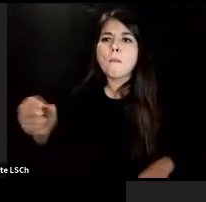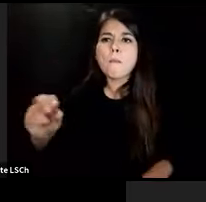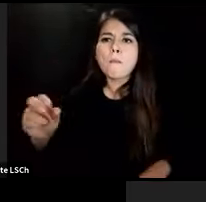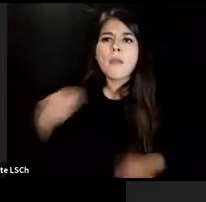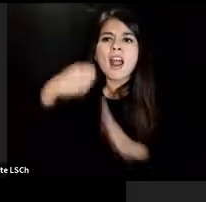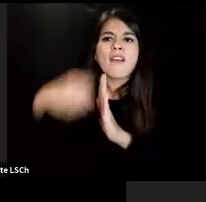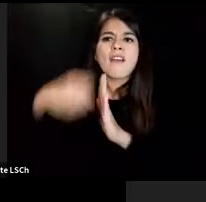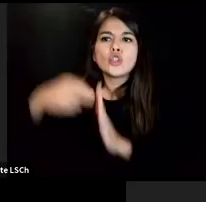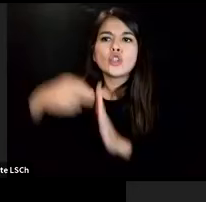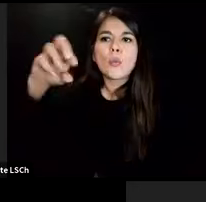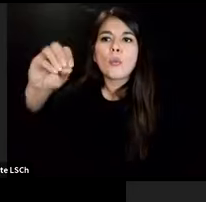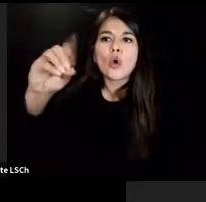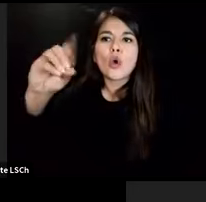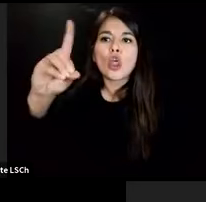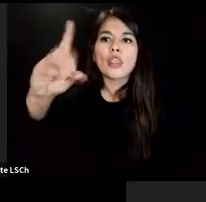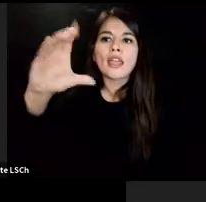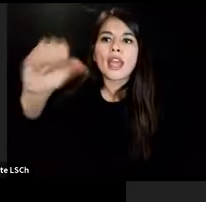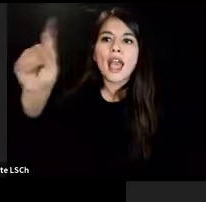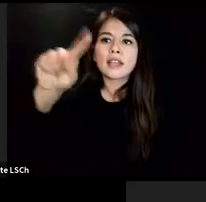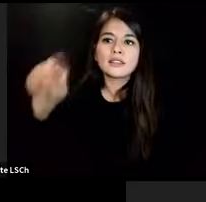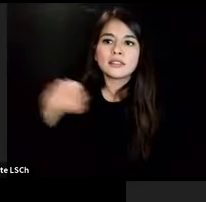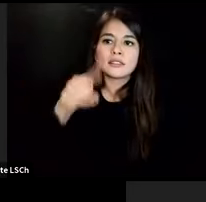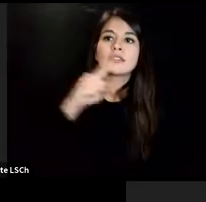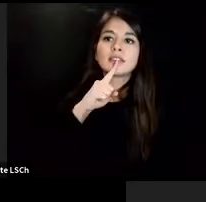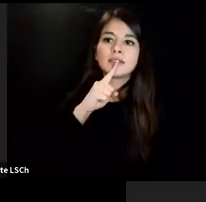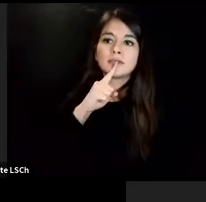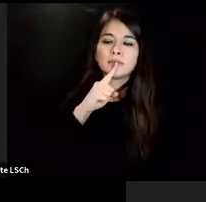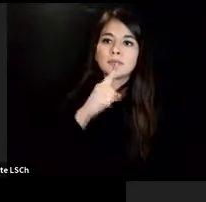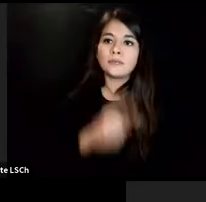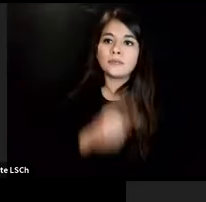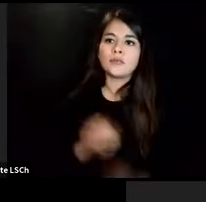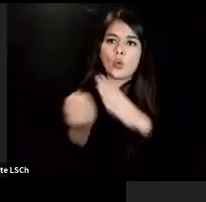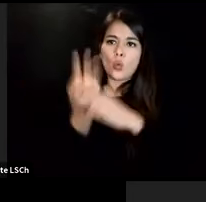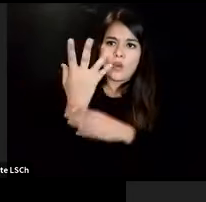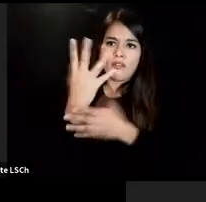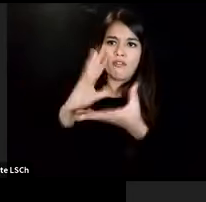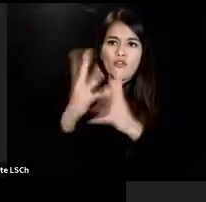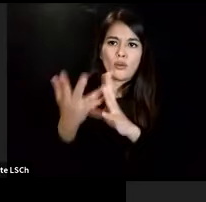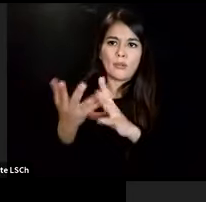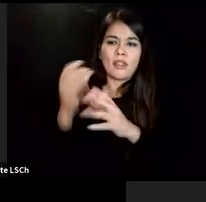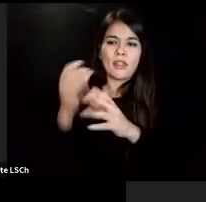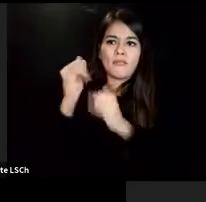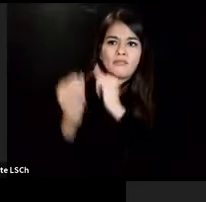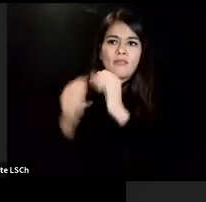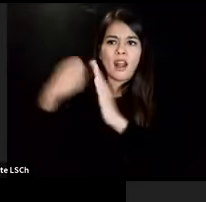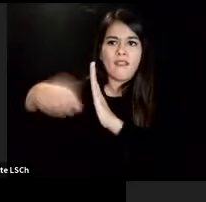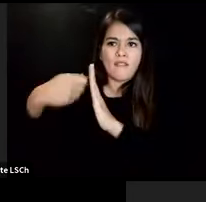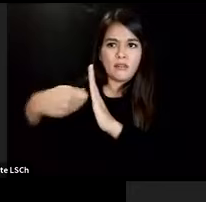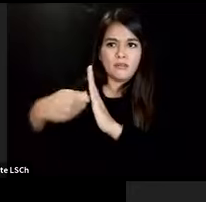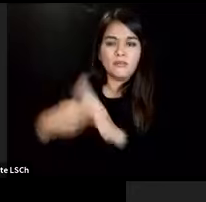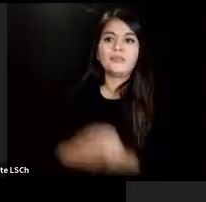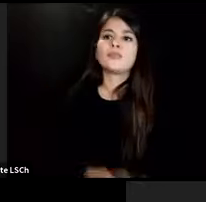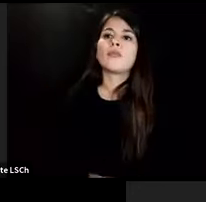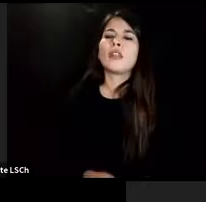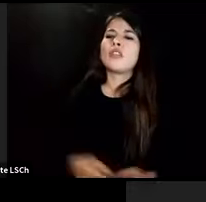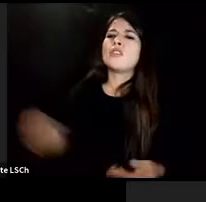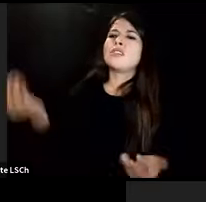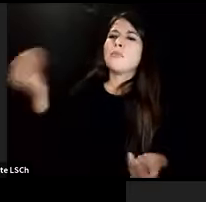con la información a través de los oídos. Y en estos años se han ido produciendo cada vez más audiolibros. El año pasado